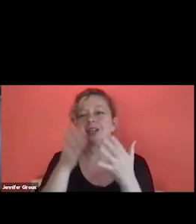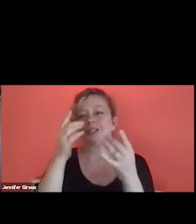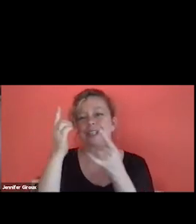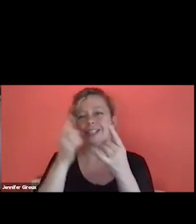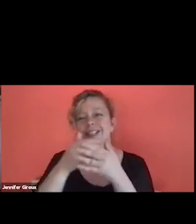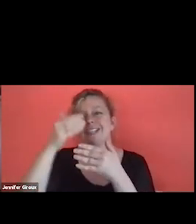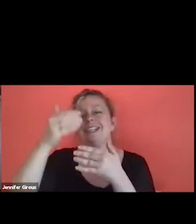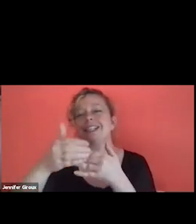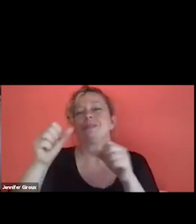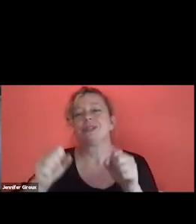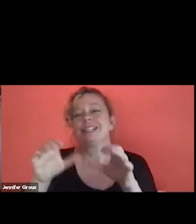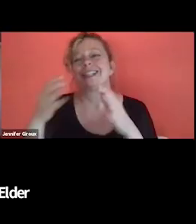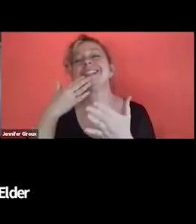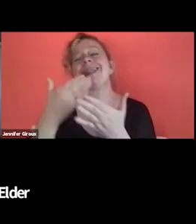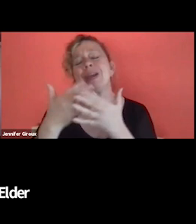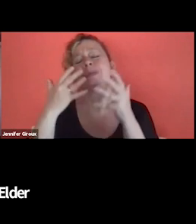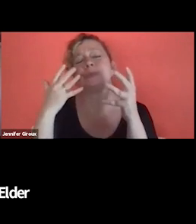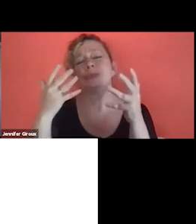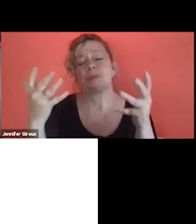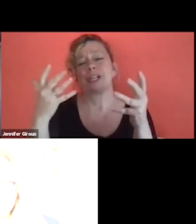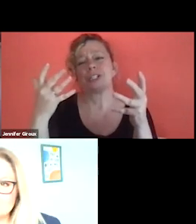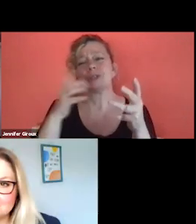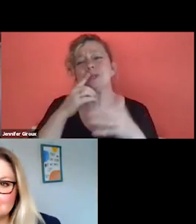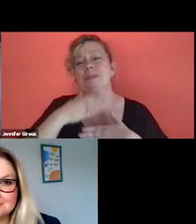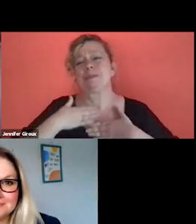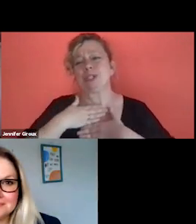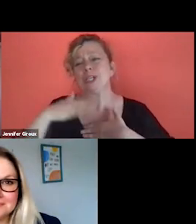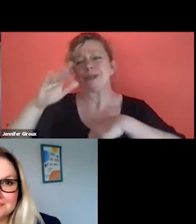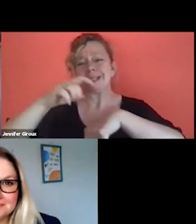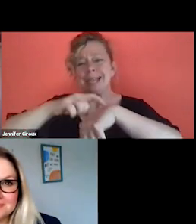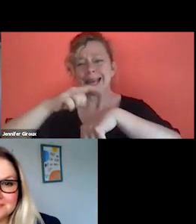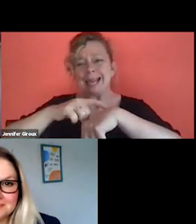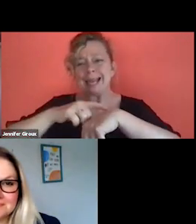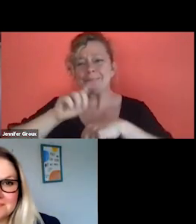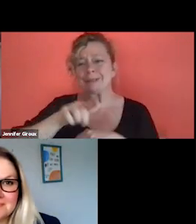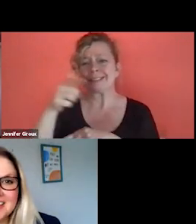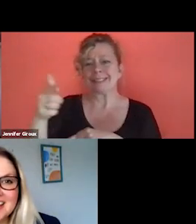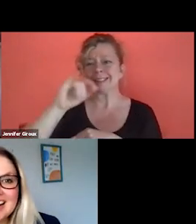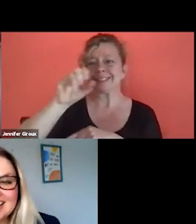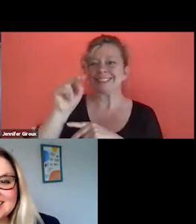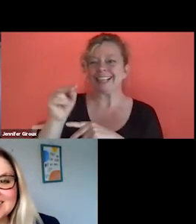los próximos pasos que pueden tomar, así que muchas gracias. Realmente aprecio su tiempo y te cedo la palabra, Jen.